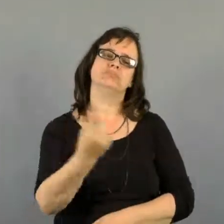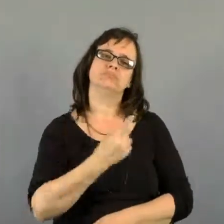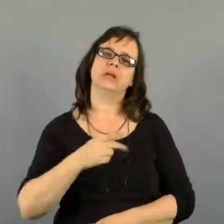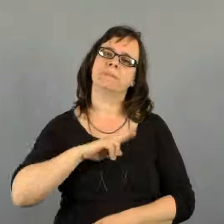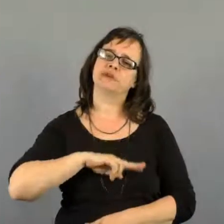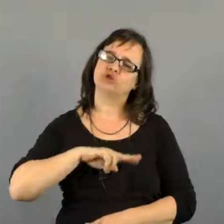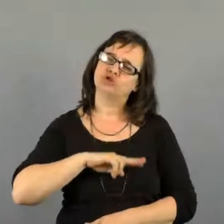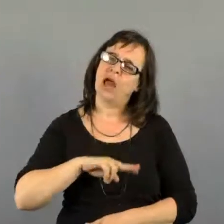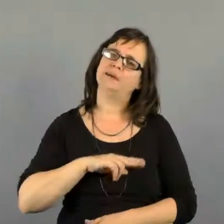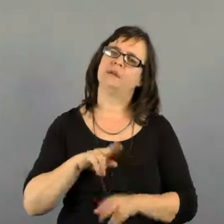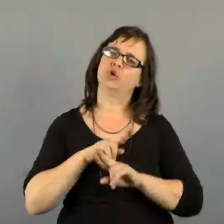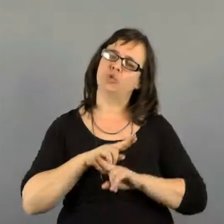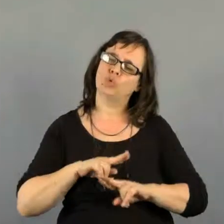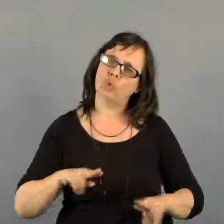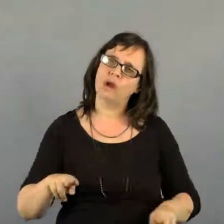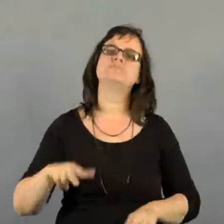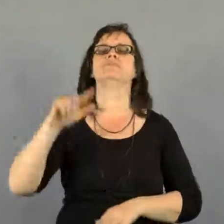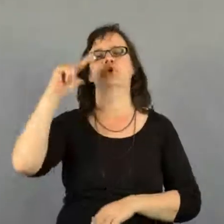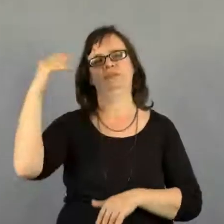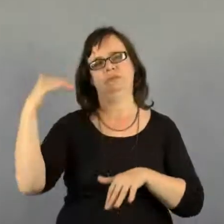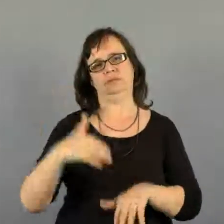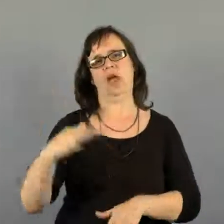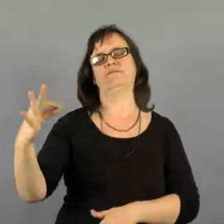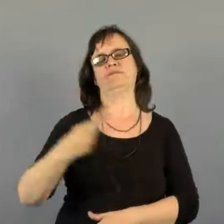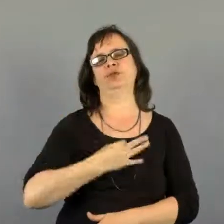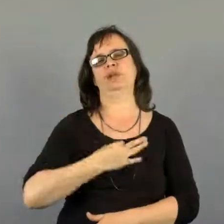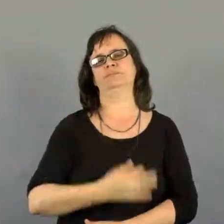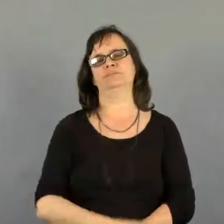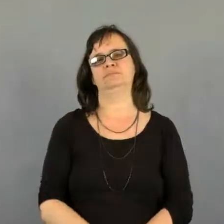Wenn wir aber bescheiden und ruhig sind dann ist Gott da für mich.